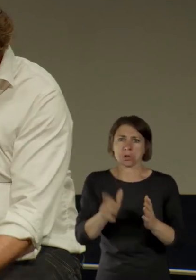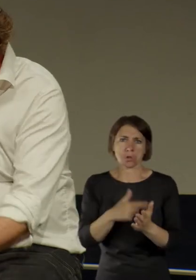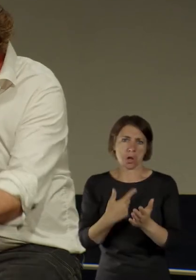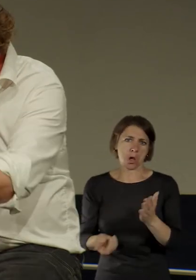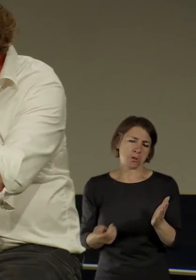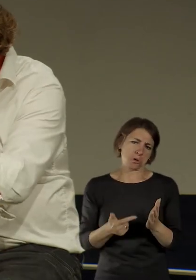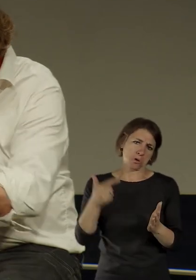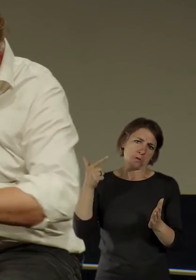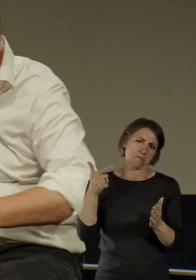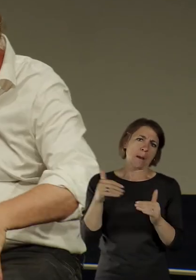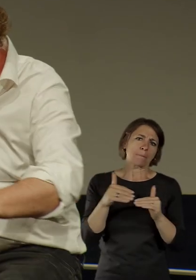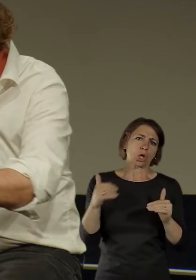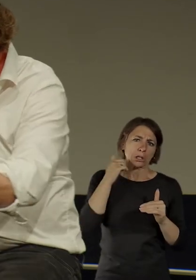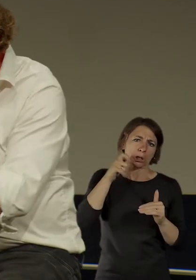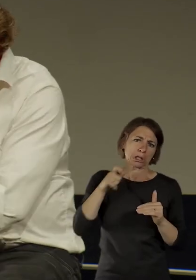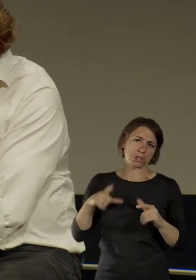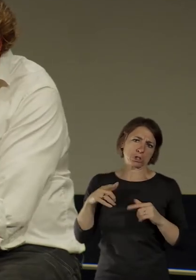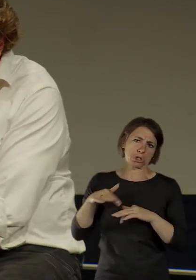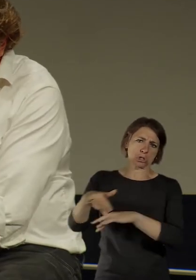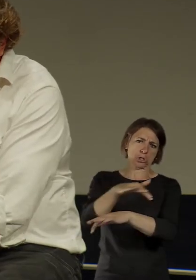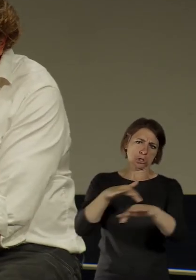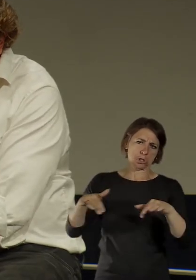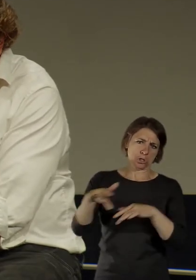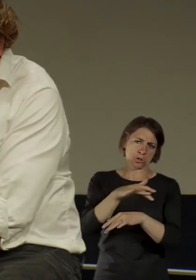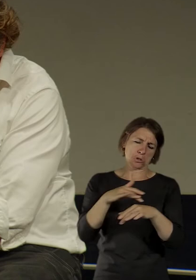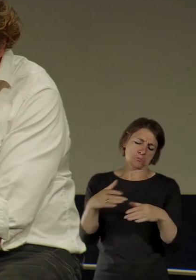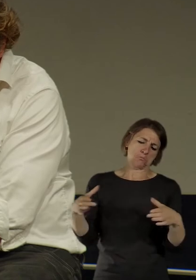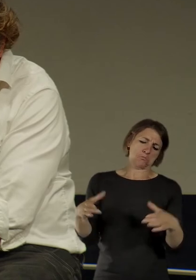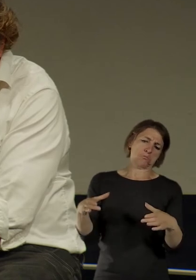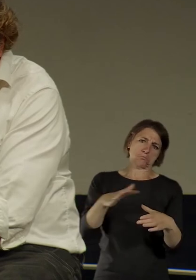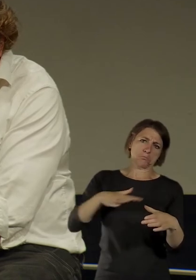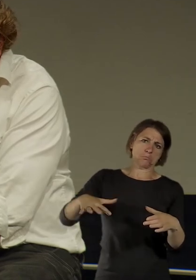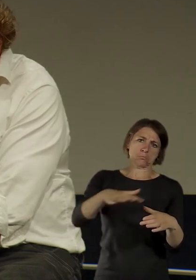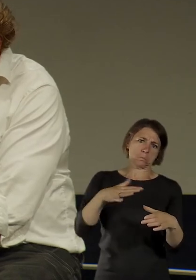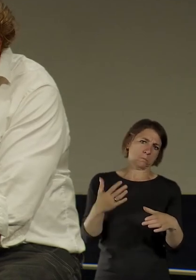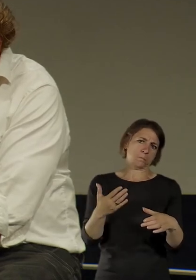A má v tom území, které je vymezené zhruba Périphériquem,